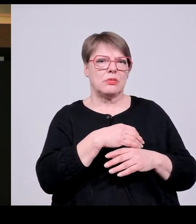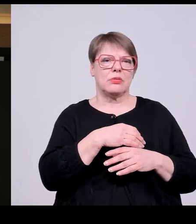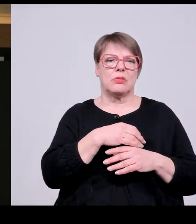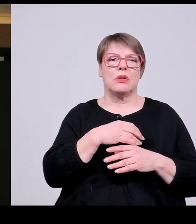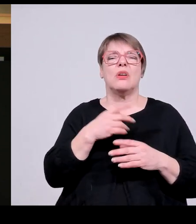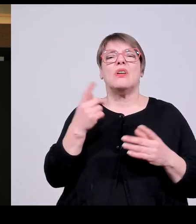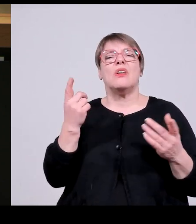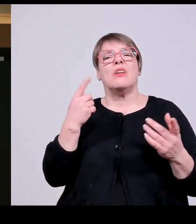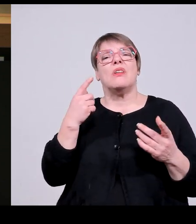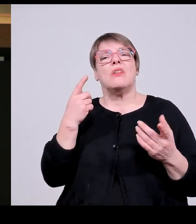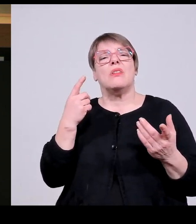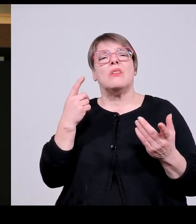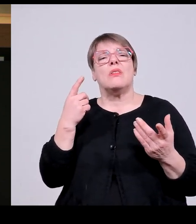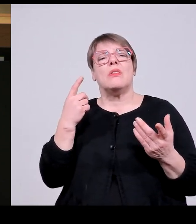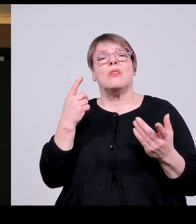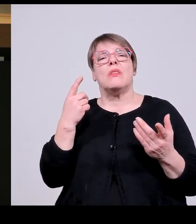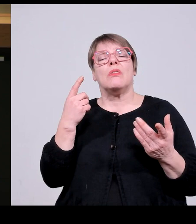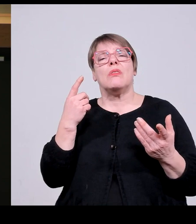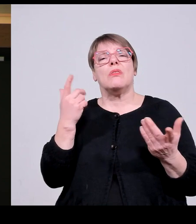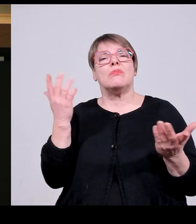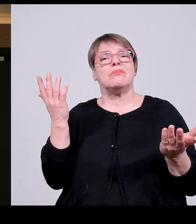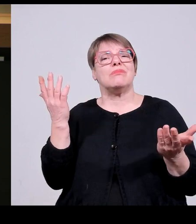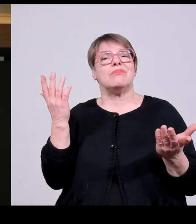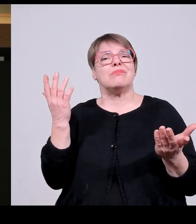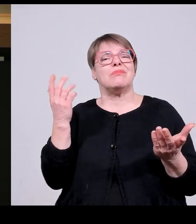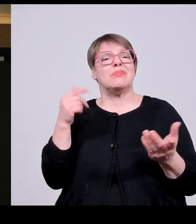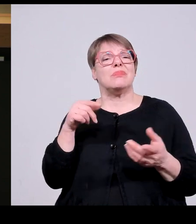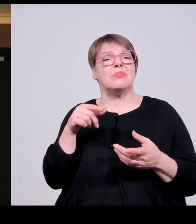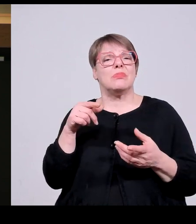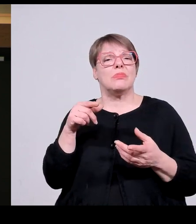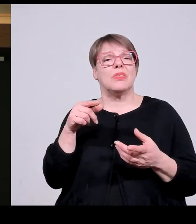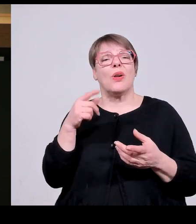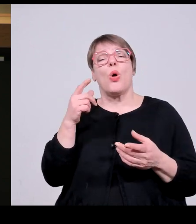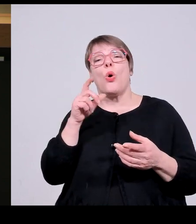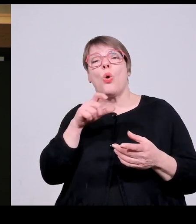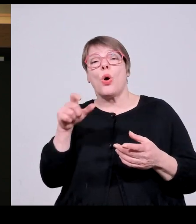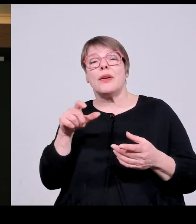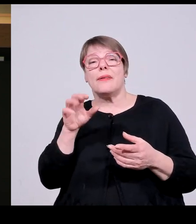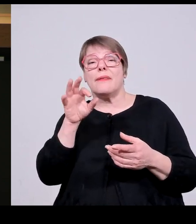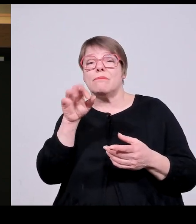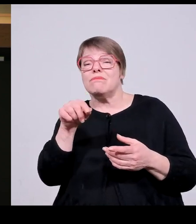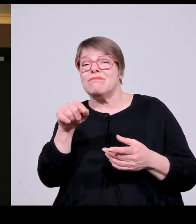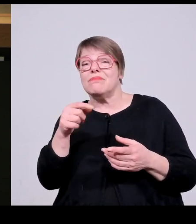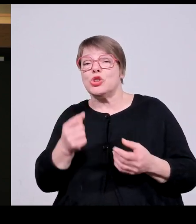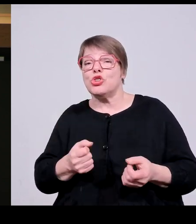Herr Abgeordneter! Gestatten Sie eine Zwischenfrage des Kollegen Kluckert.(Rednerwechse) Nein. Vielen Dank.